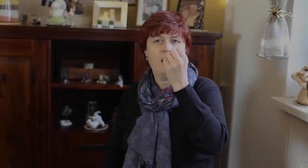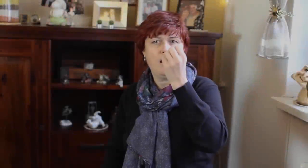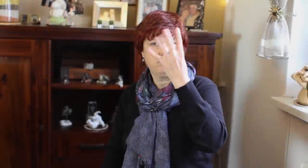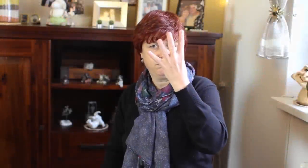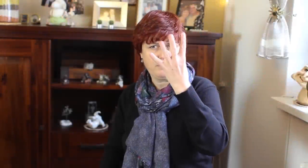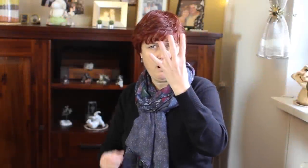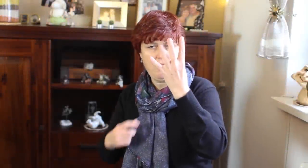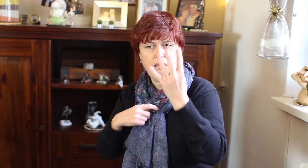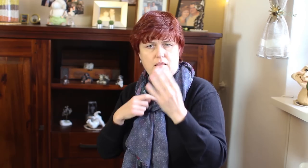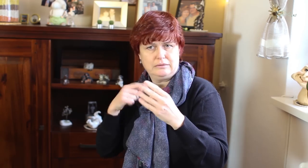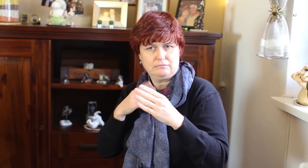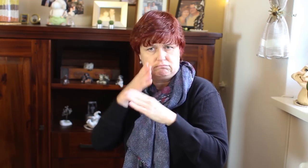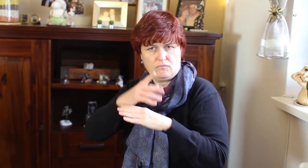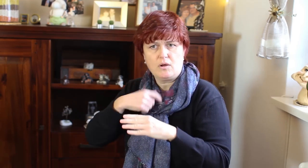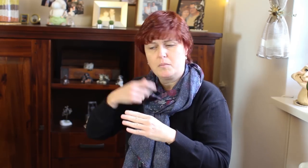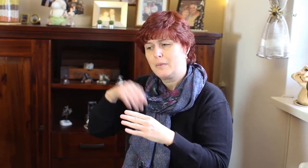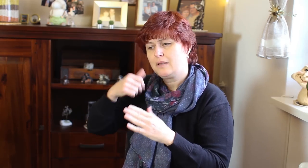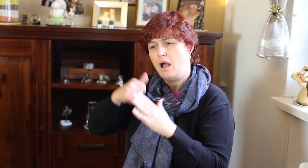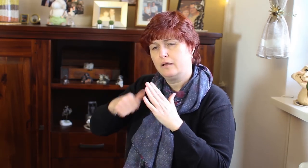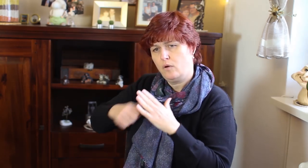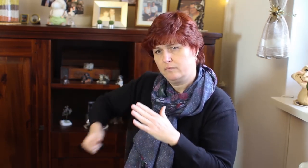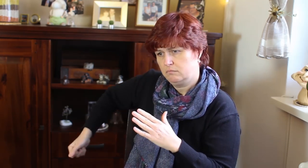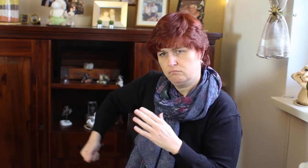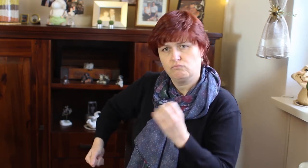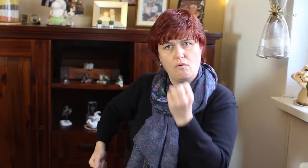Ich stand mit dem schweren Einkaufstrolley an der roten Ampel. Ich wartete bis sie grün wurde.